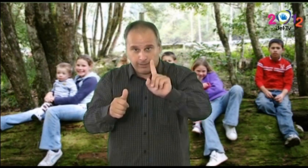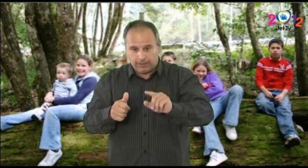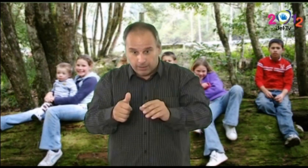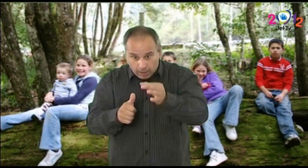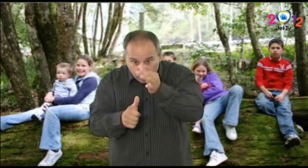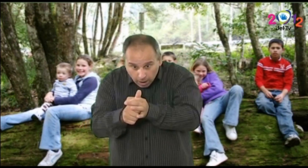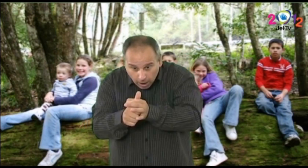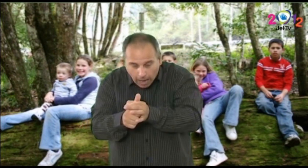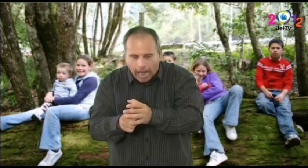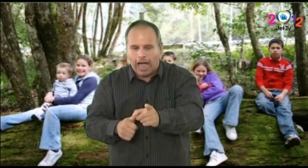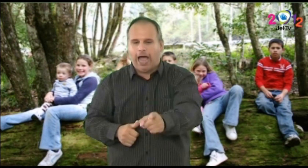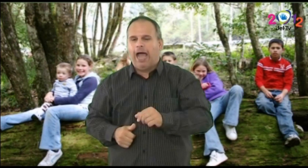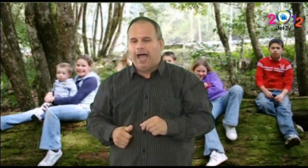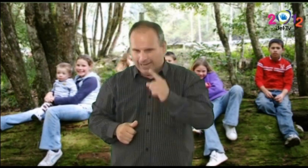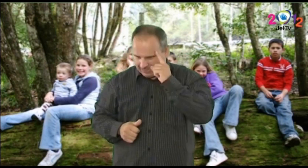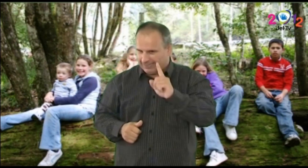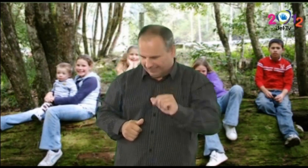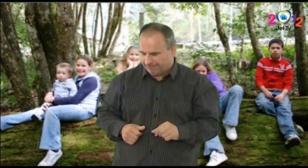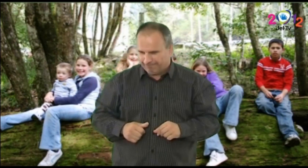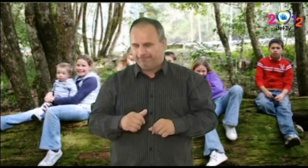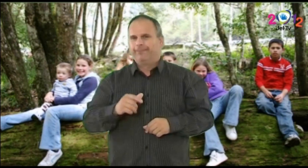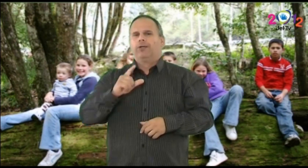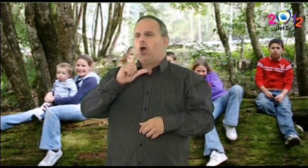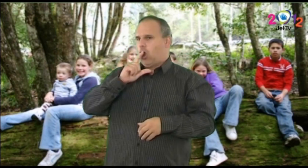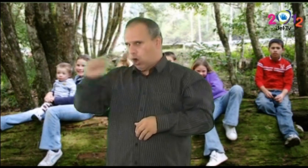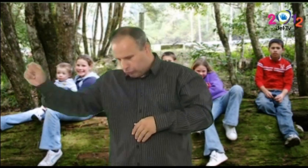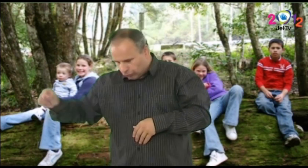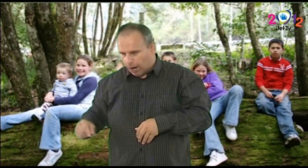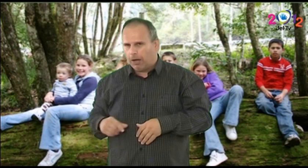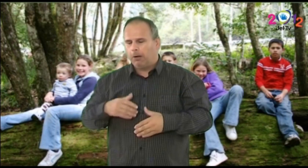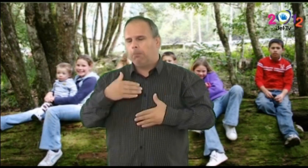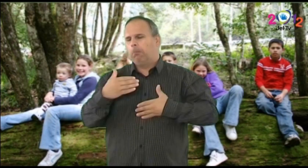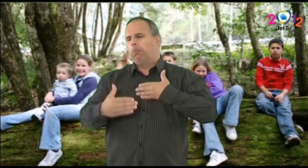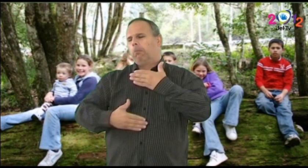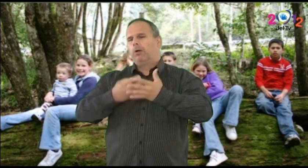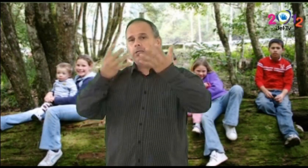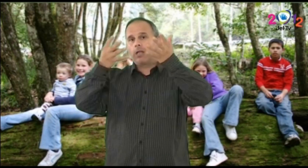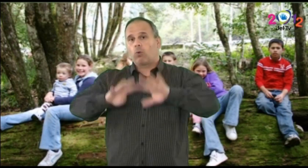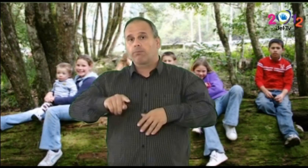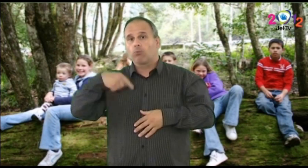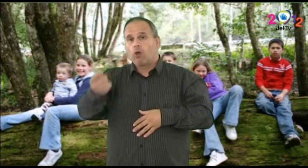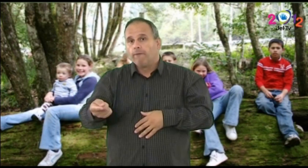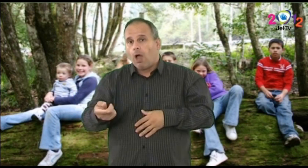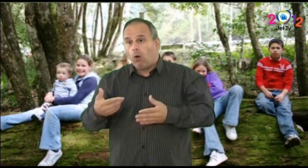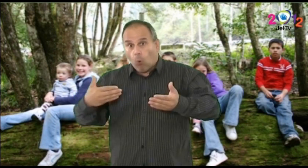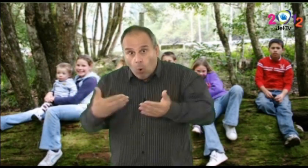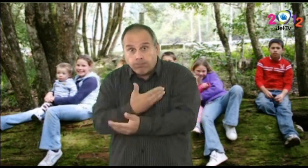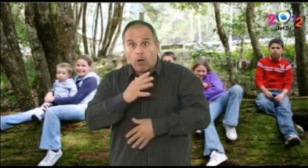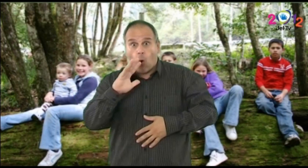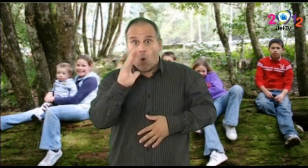A férfi megérti, hazamegy, de 9 hónap múlva megszületik az ötödik gyereke.